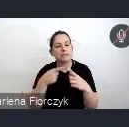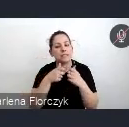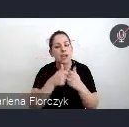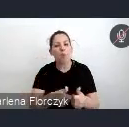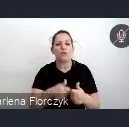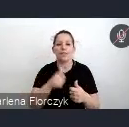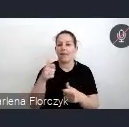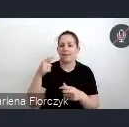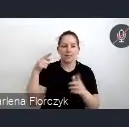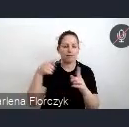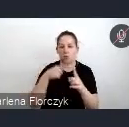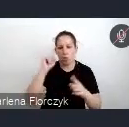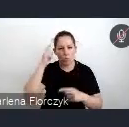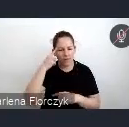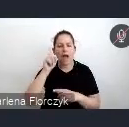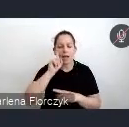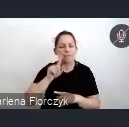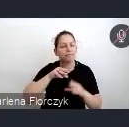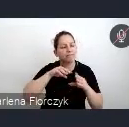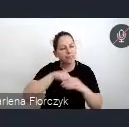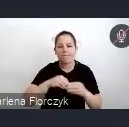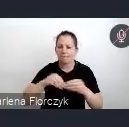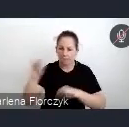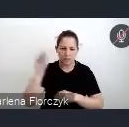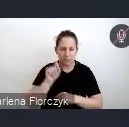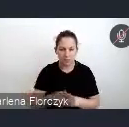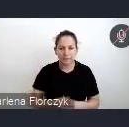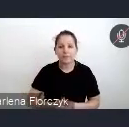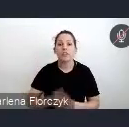ale misji jest więcej. I jeżeli mówimy o tym, że ktoś ma misję,